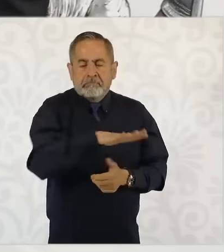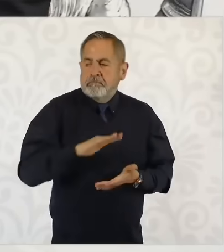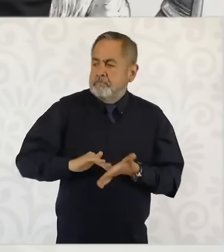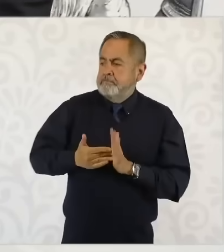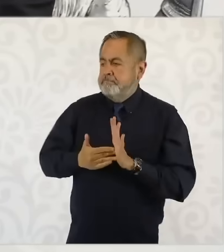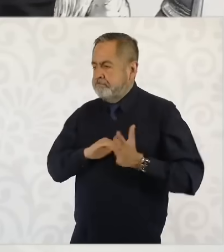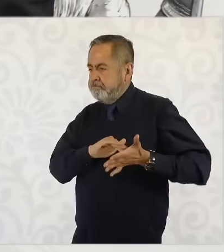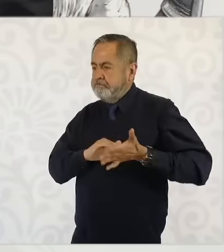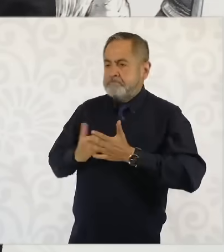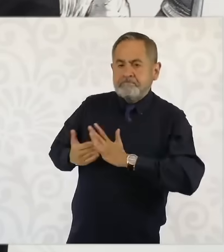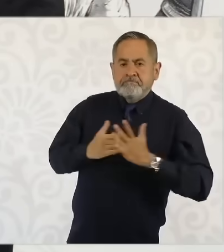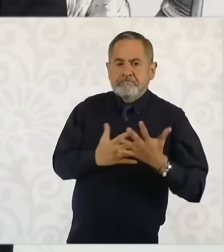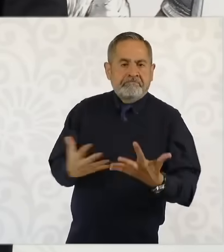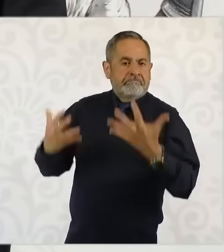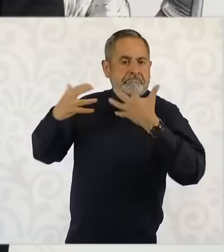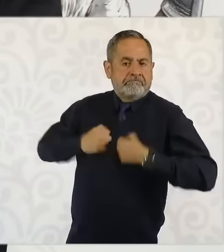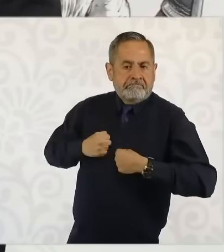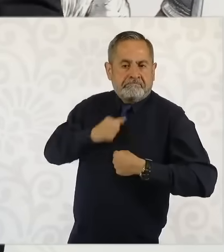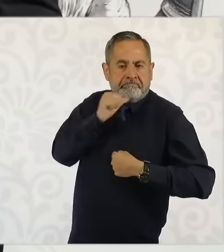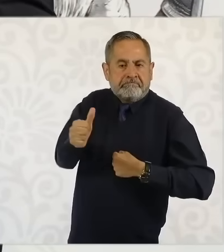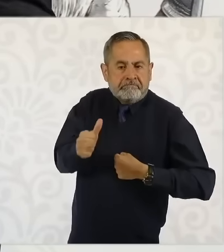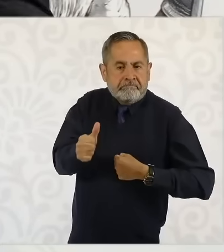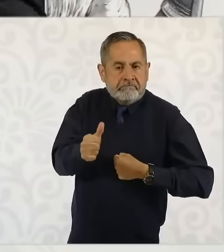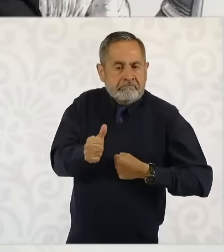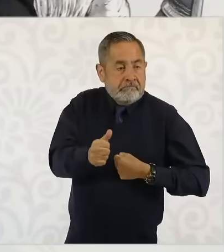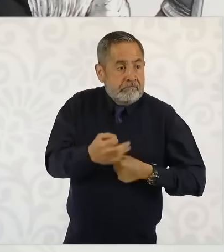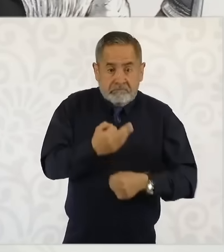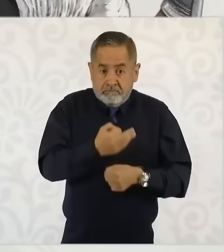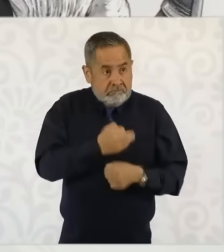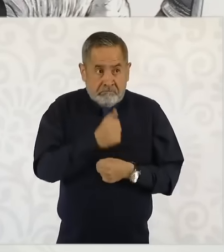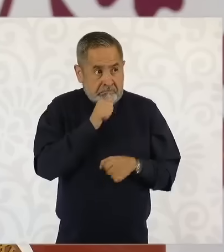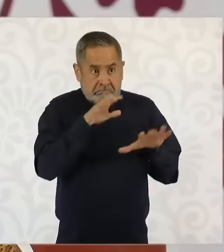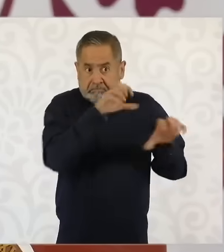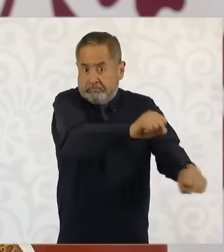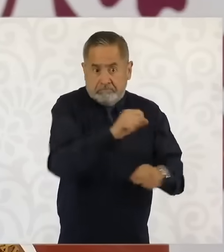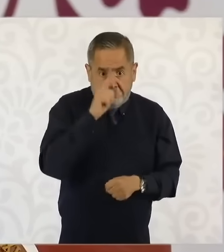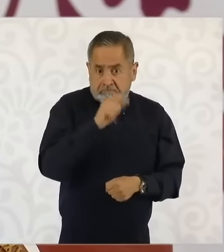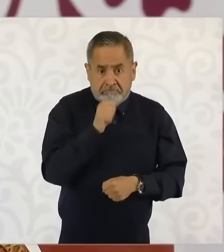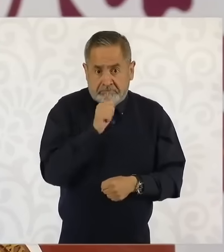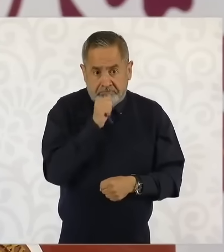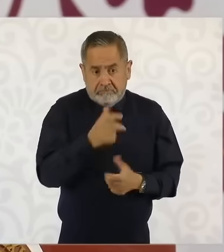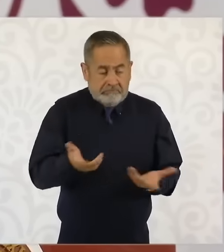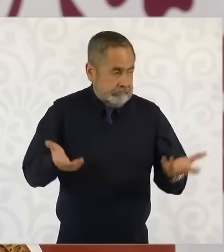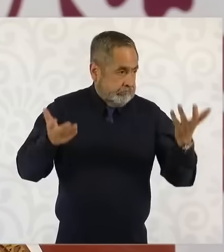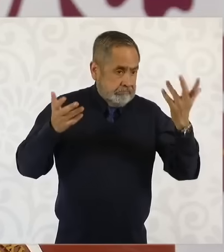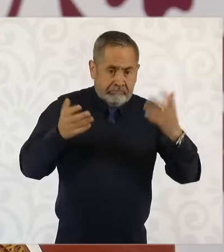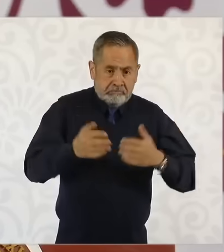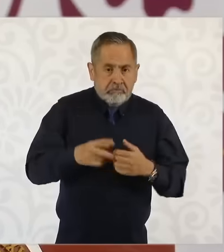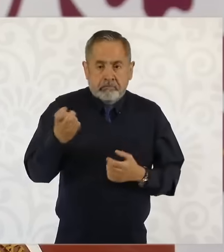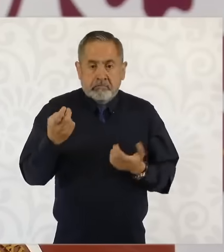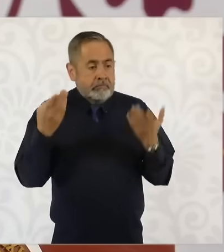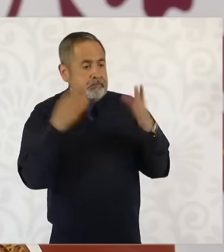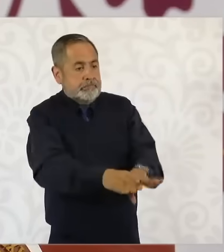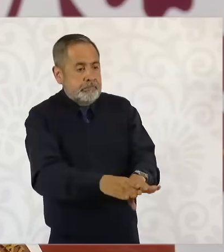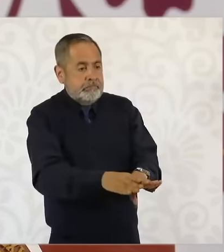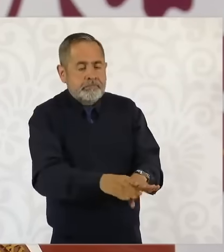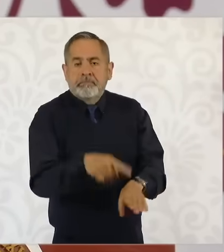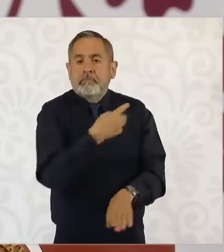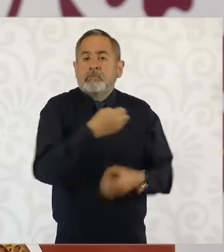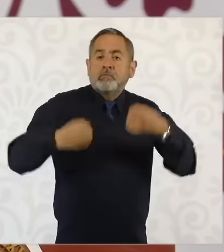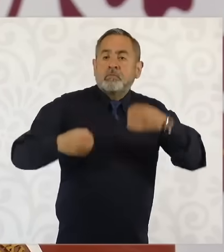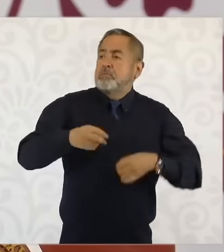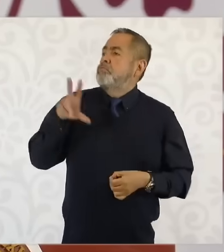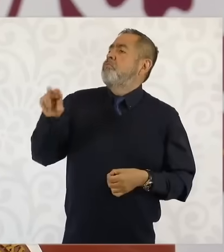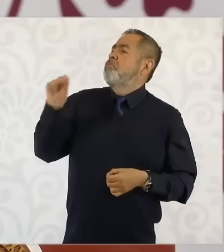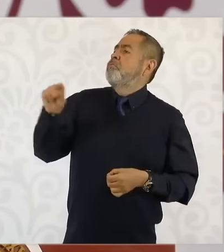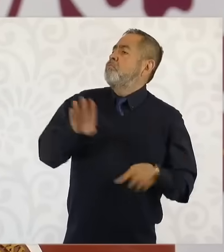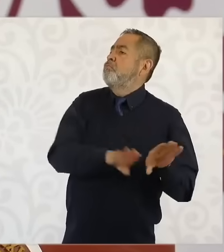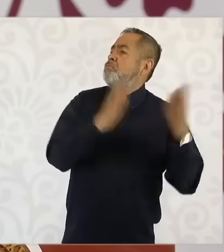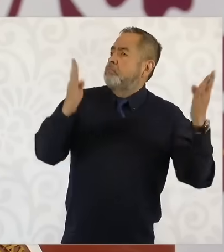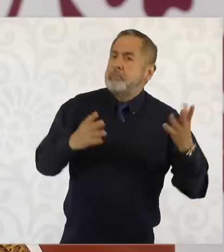Unidos a México hasta este momento esperamos que las cosas cambien y ellos sean extraditados y